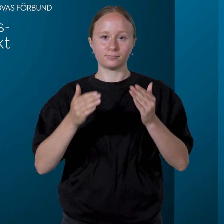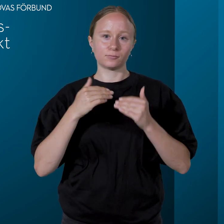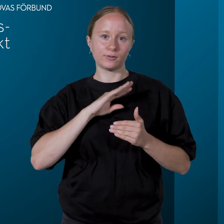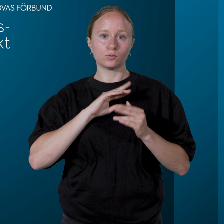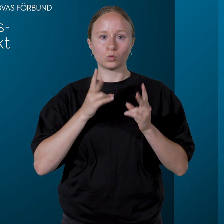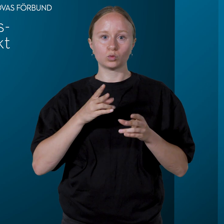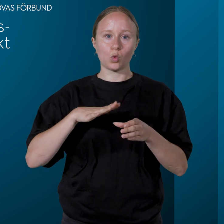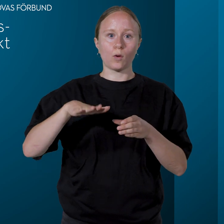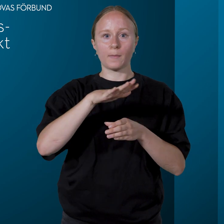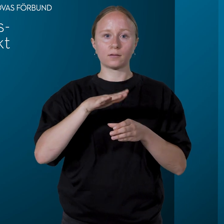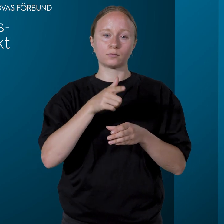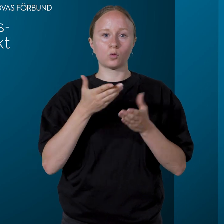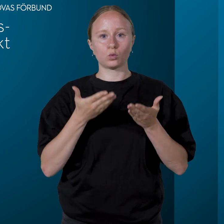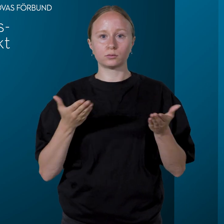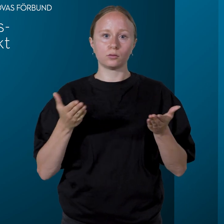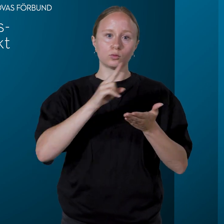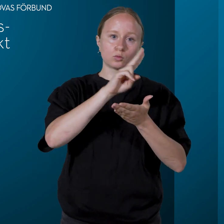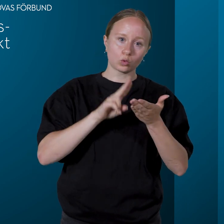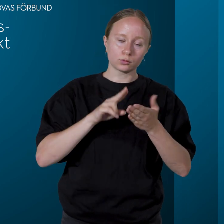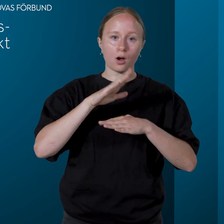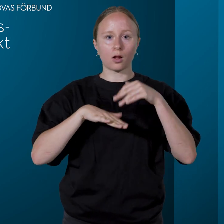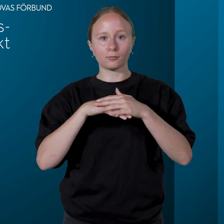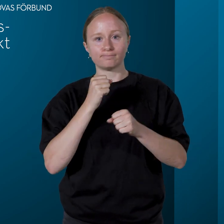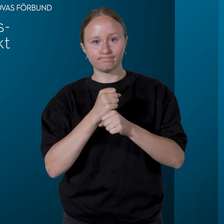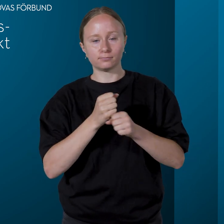Dessutom fanns det en utställning av konst och hantverk -